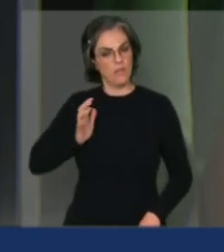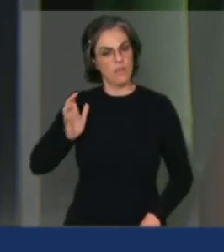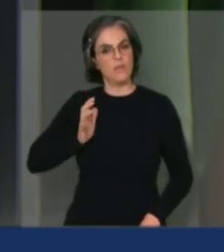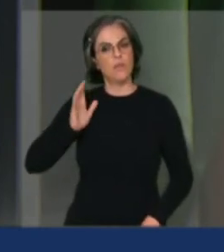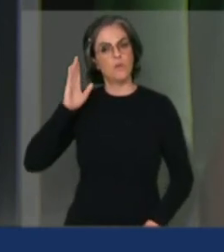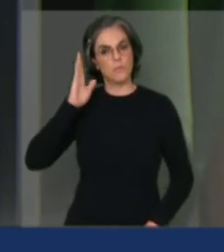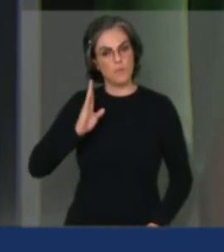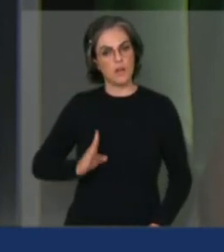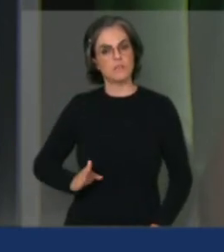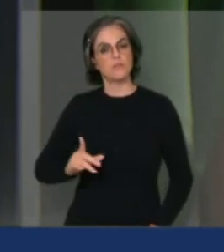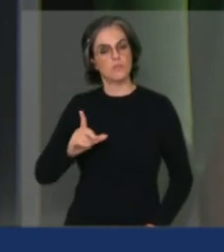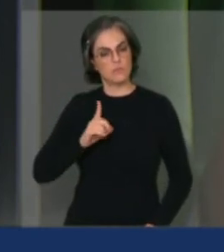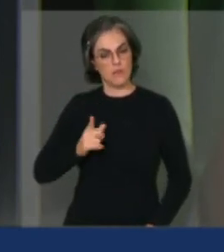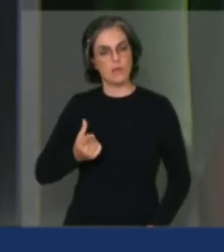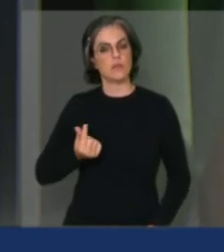DINHEIRO, SÓ QUE QUANDO QUER PARA OLHAR PARA PEQUENOS, O